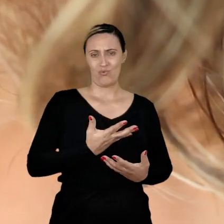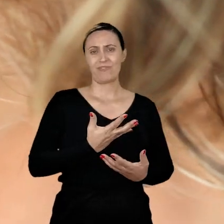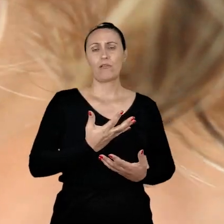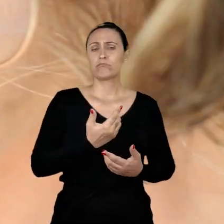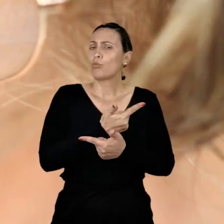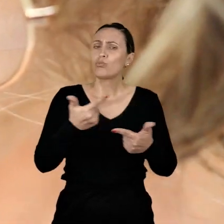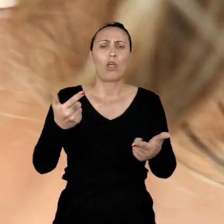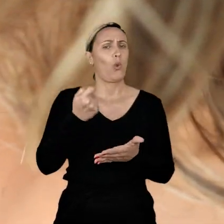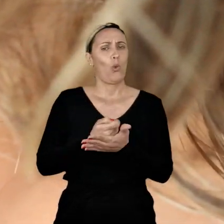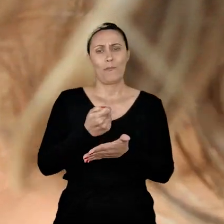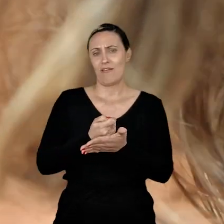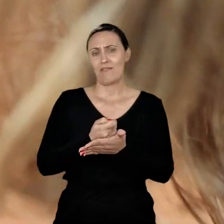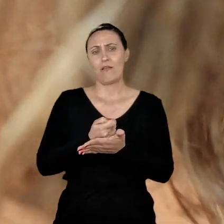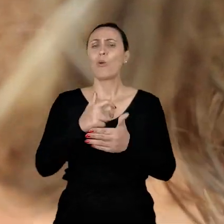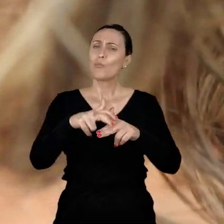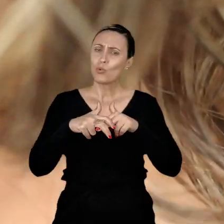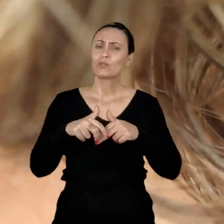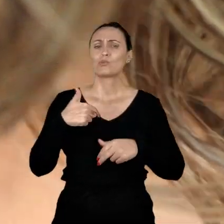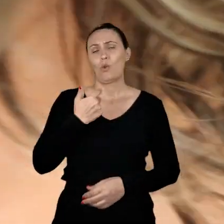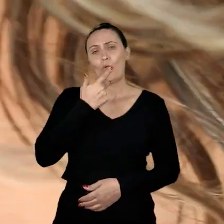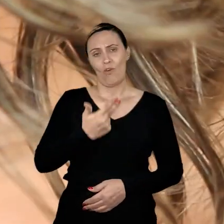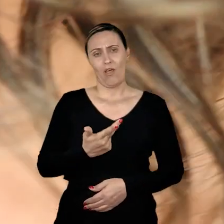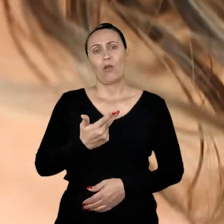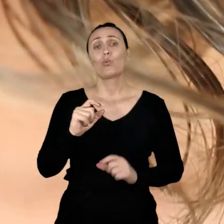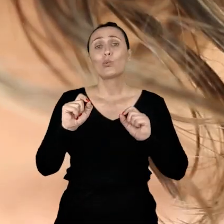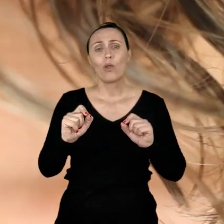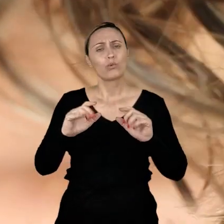E por isso digo com muita tranquilidade que todos conhecem